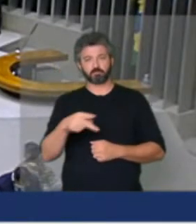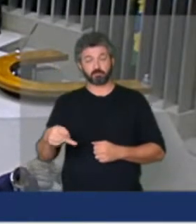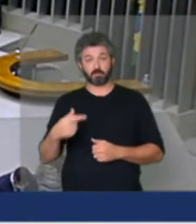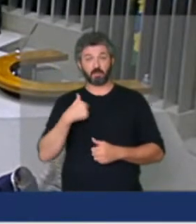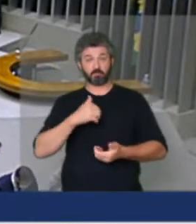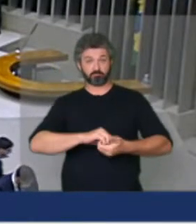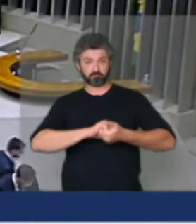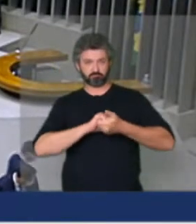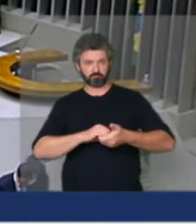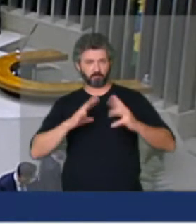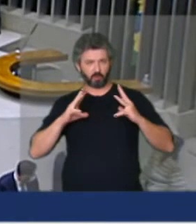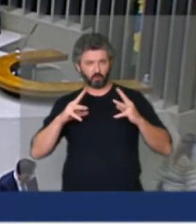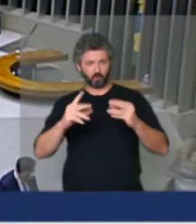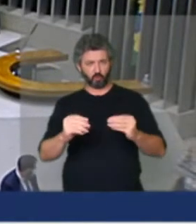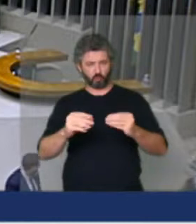LÍDERES QUE SENSÍVEIS É GRAVIDADE DESSES FATOS,